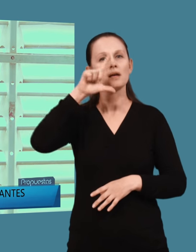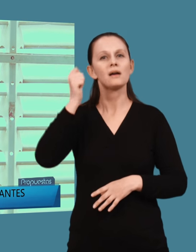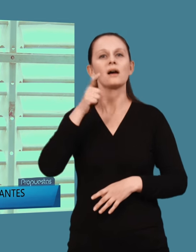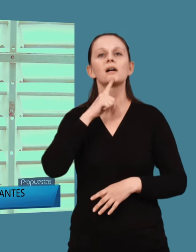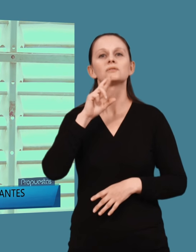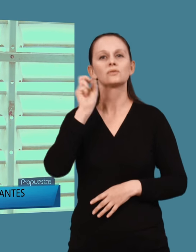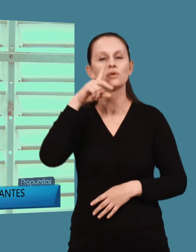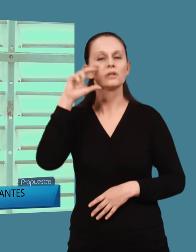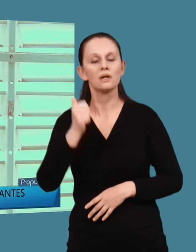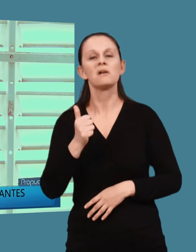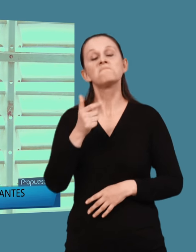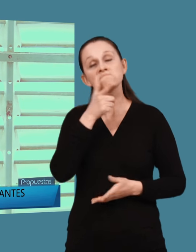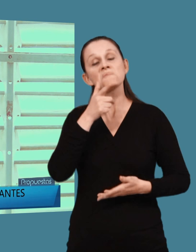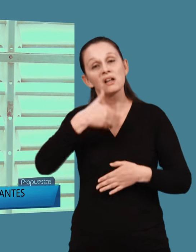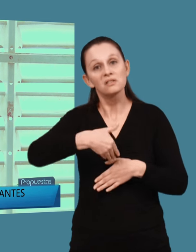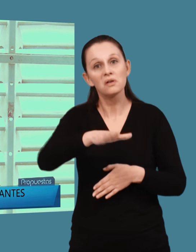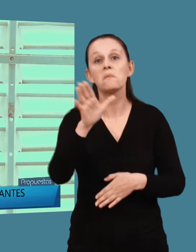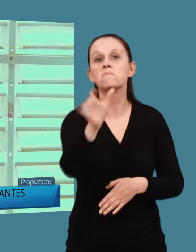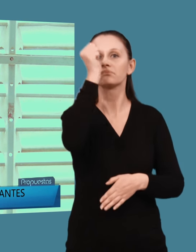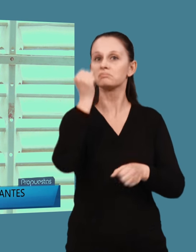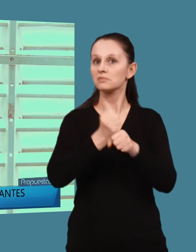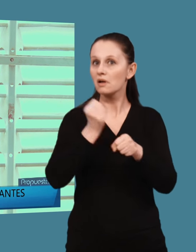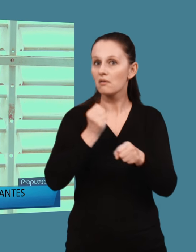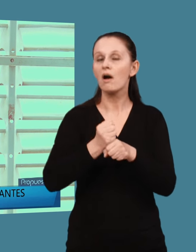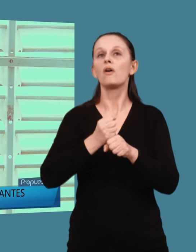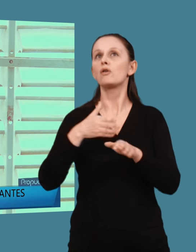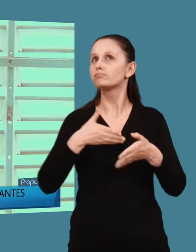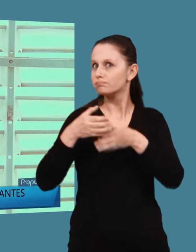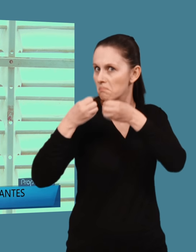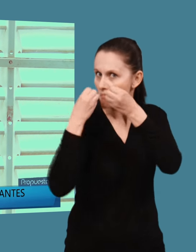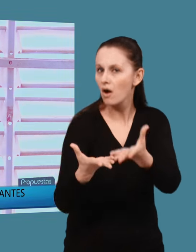porque parece ser que tiene mucho futuro. Salir adelante mejor yo entré porque me